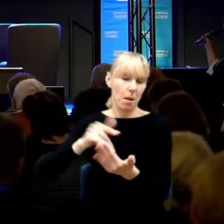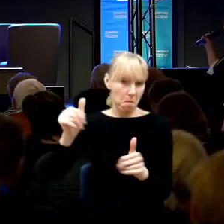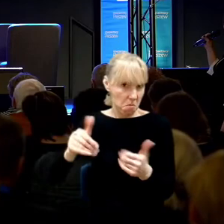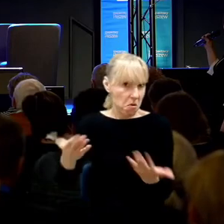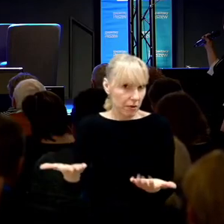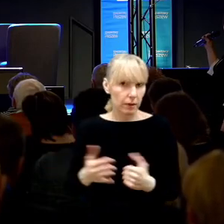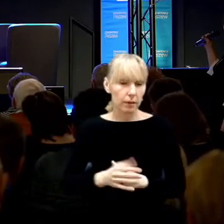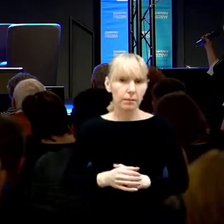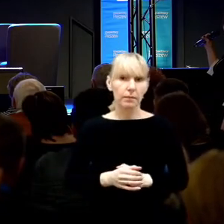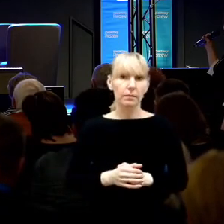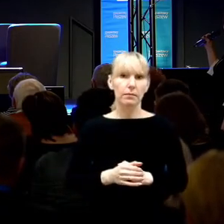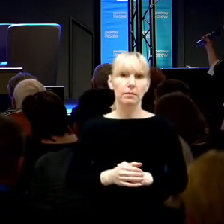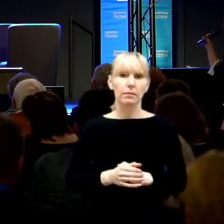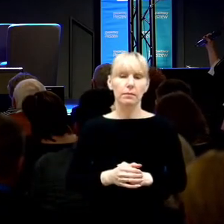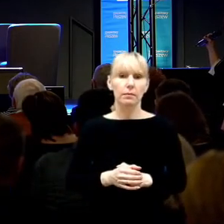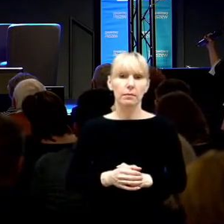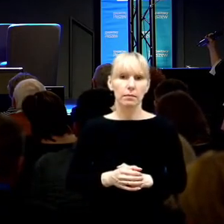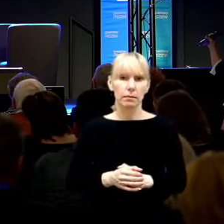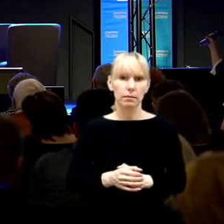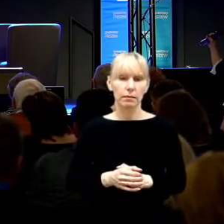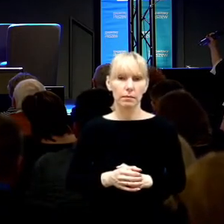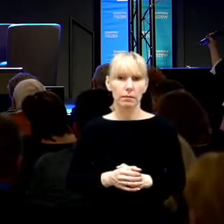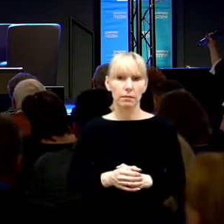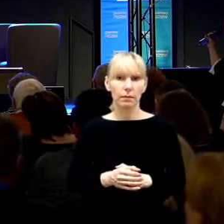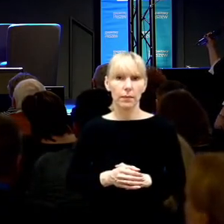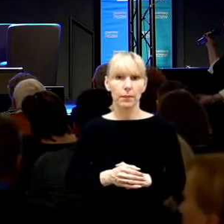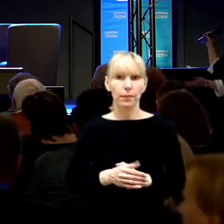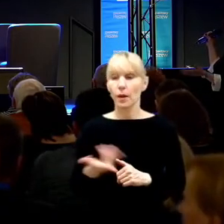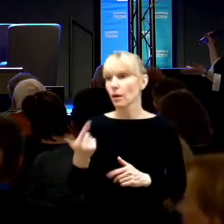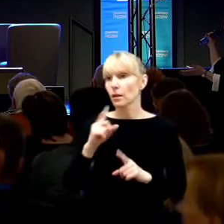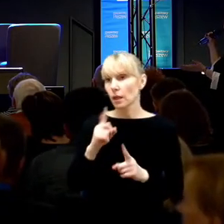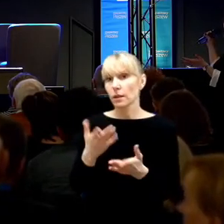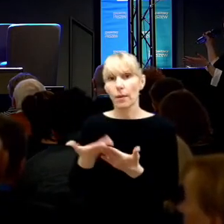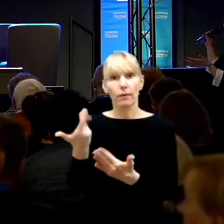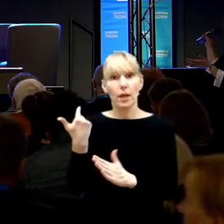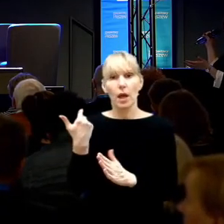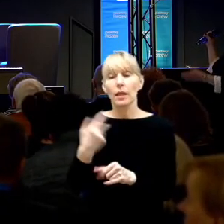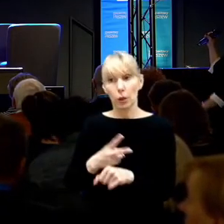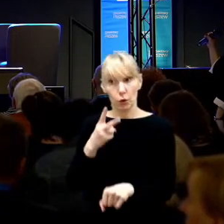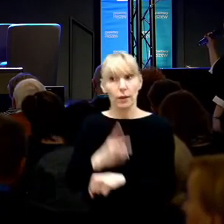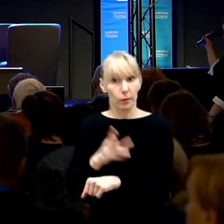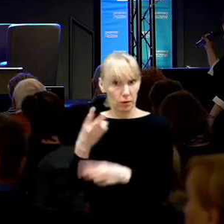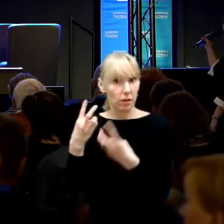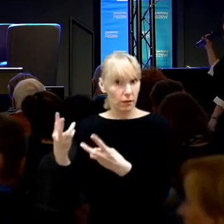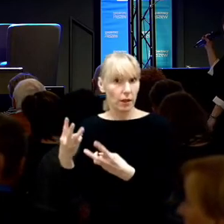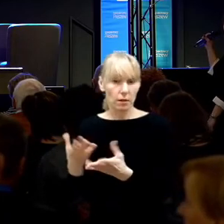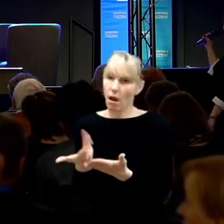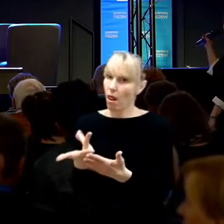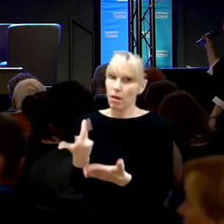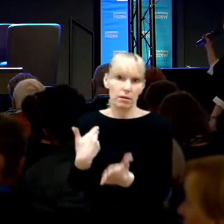natomiast, więc też nie tracicie tego, ta dostępność jest ważna, Natomiast dajemy Wam dużo większą jakość,